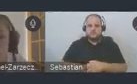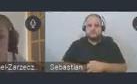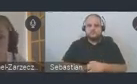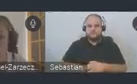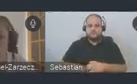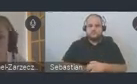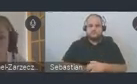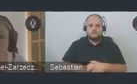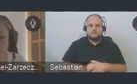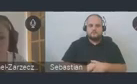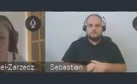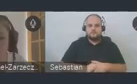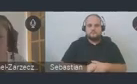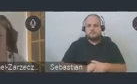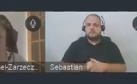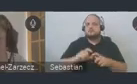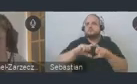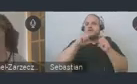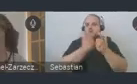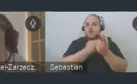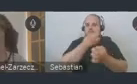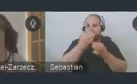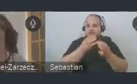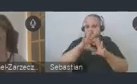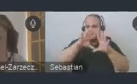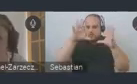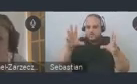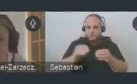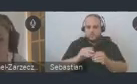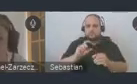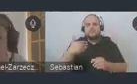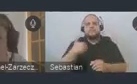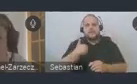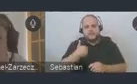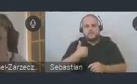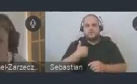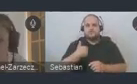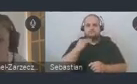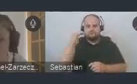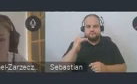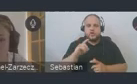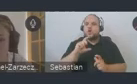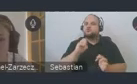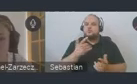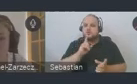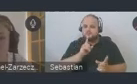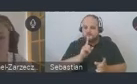Podsumowujemy treści merytoryczne, co się zadziało na tym warsztacie, o czym rozmawialiśmy.